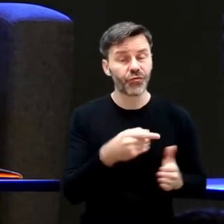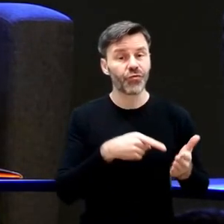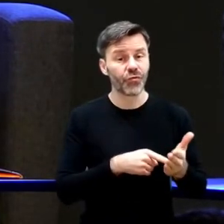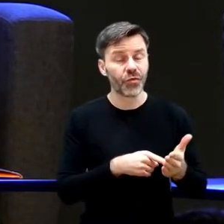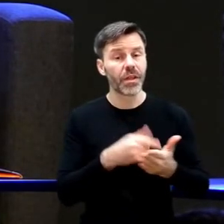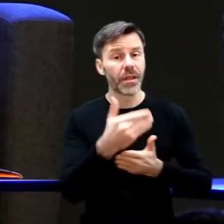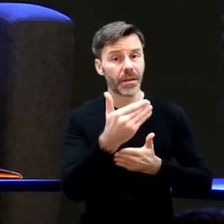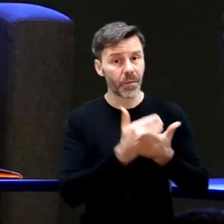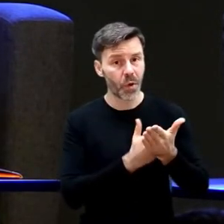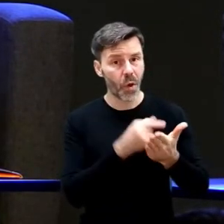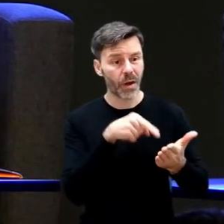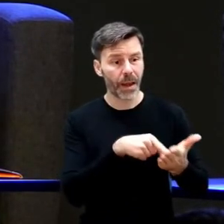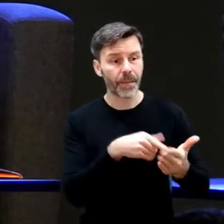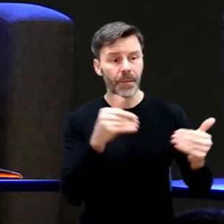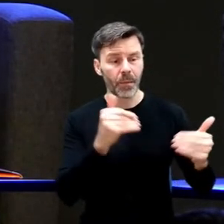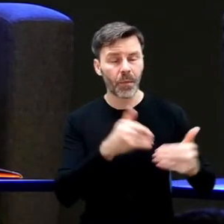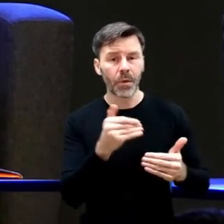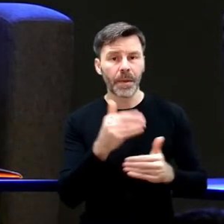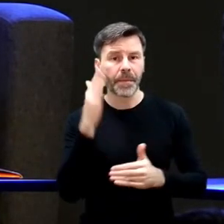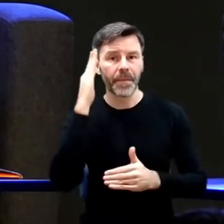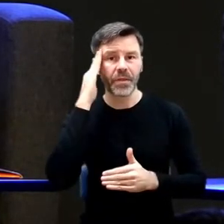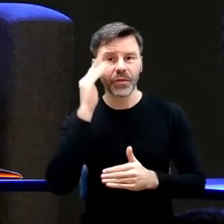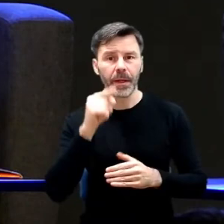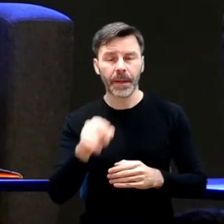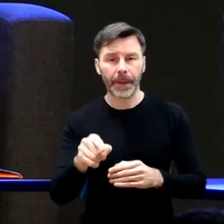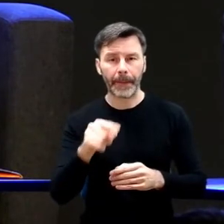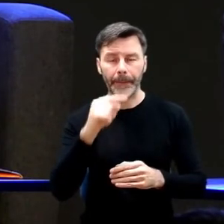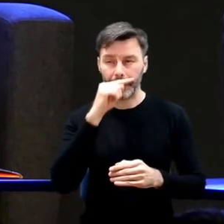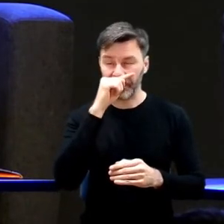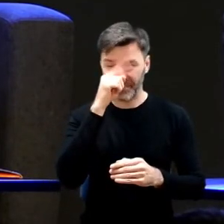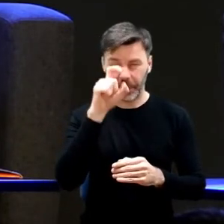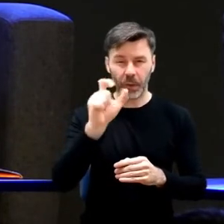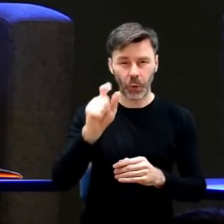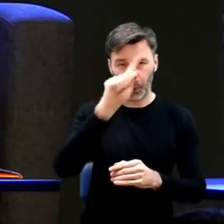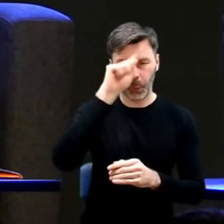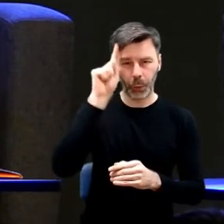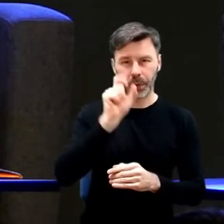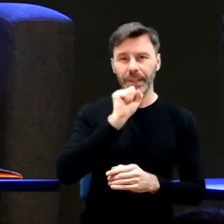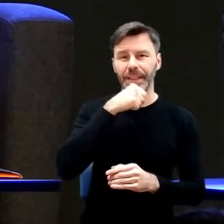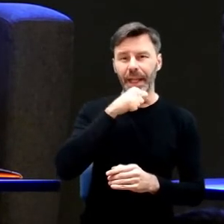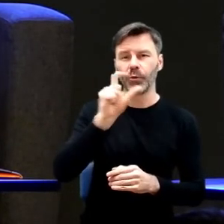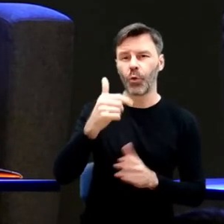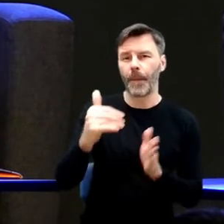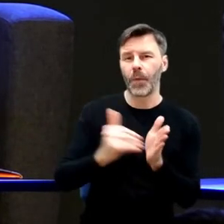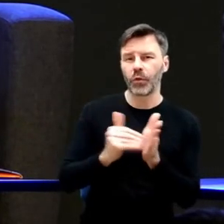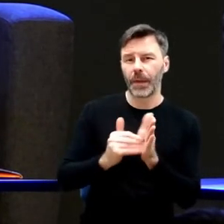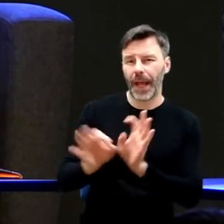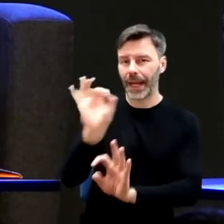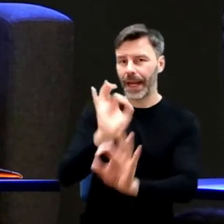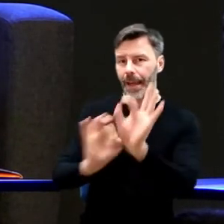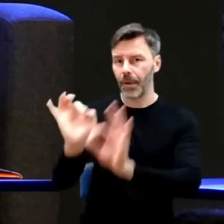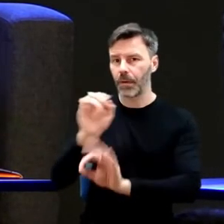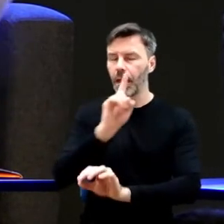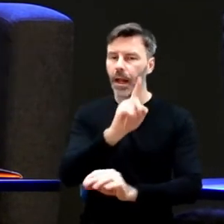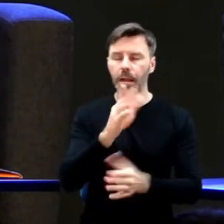modernizować mieszkania pod potrzeby osób starszych, ale to dotyczy zasobu komunalnego,